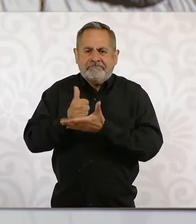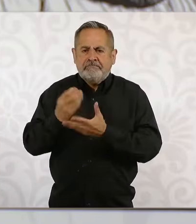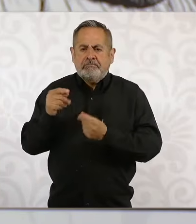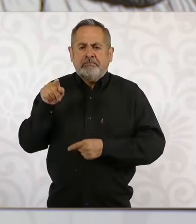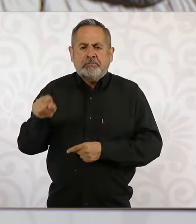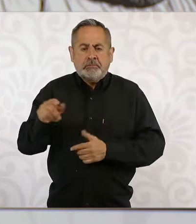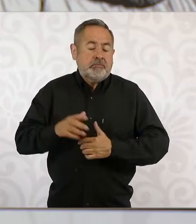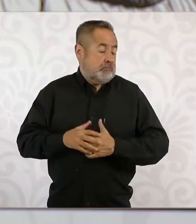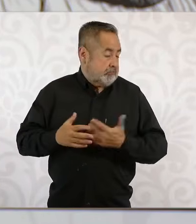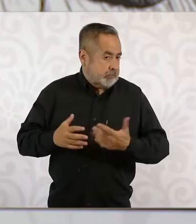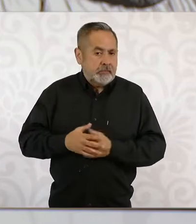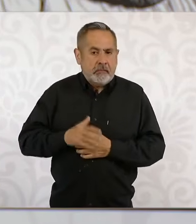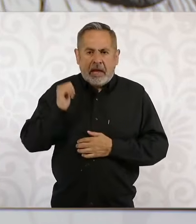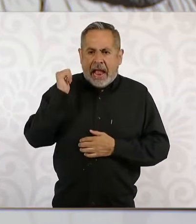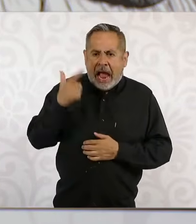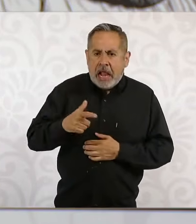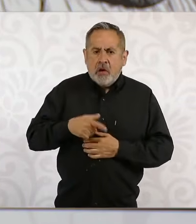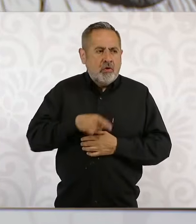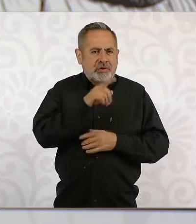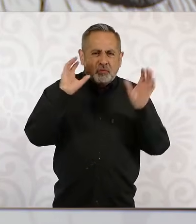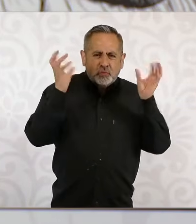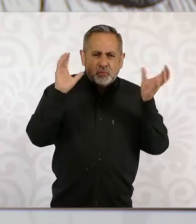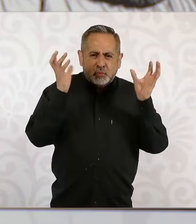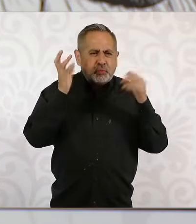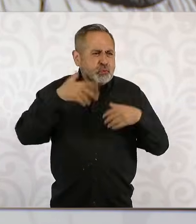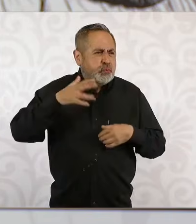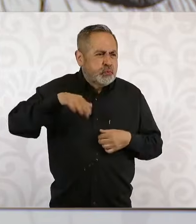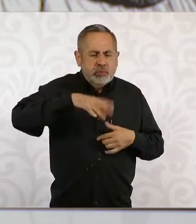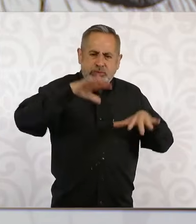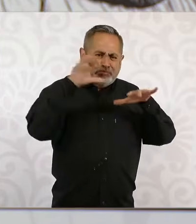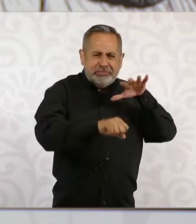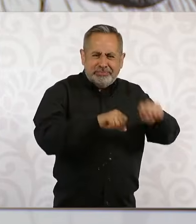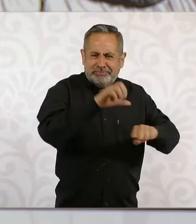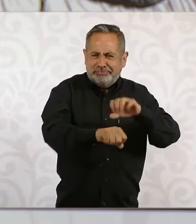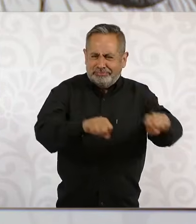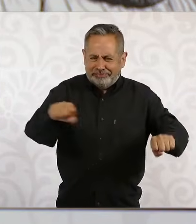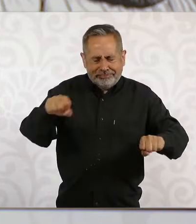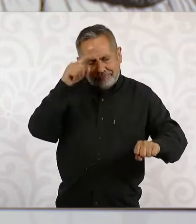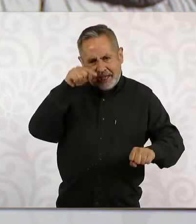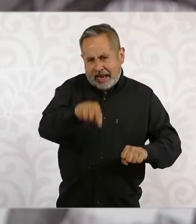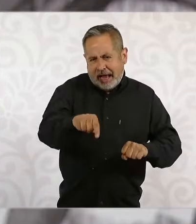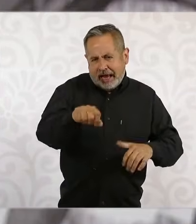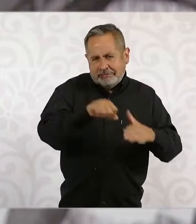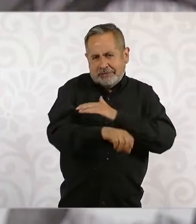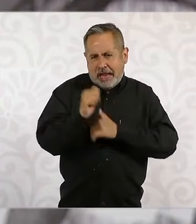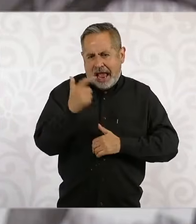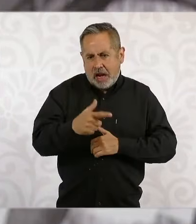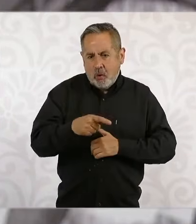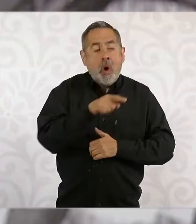Y cuando hay un asunto de una redada o algún eh situación que vive algún mexicano,